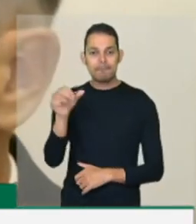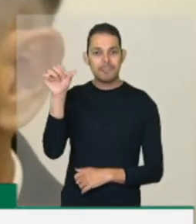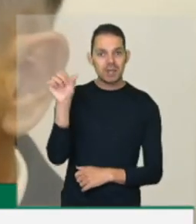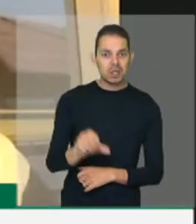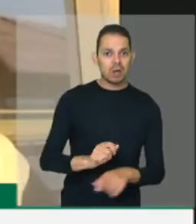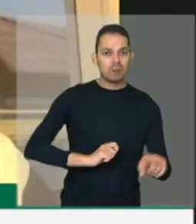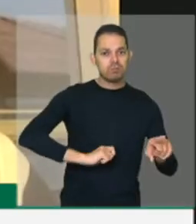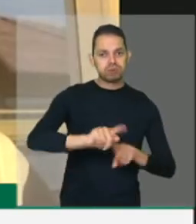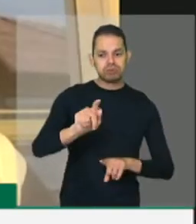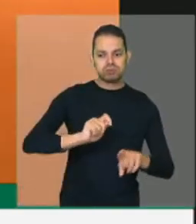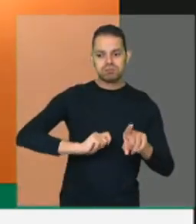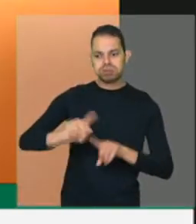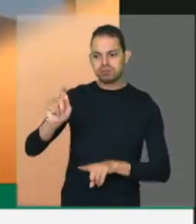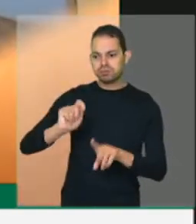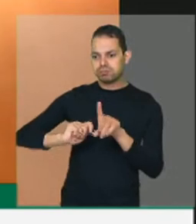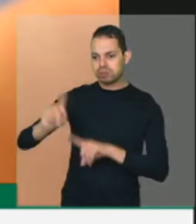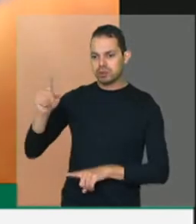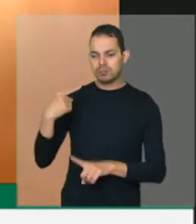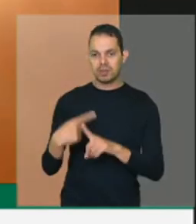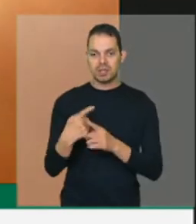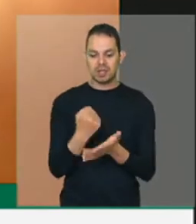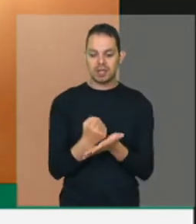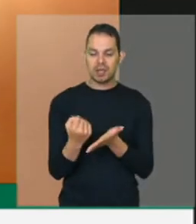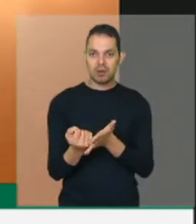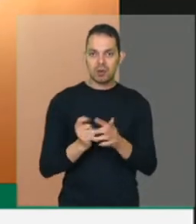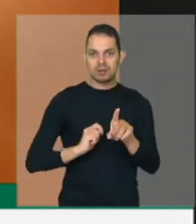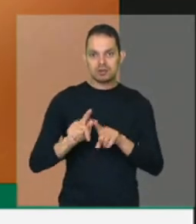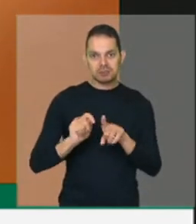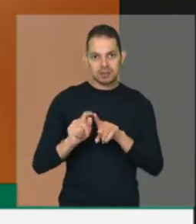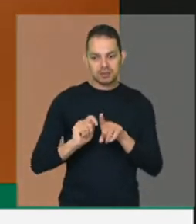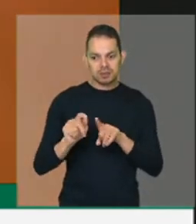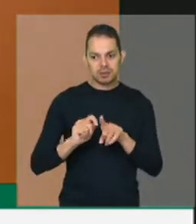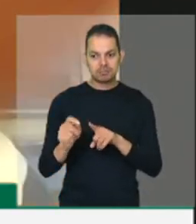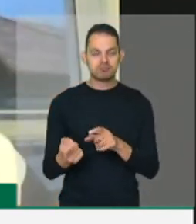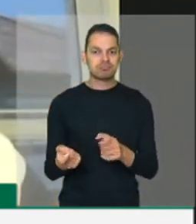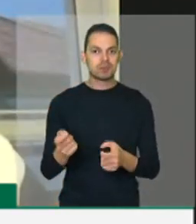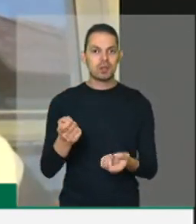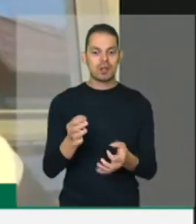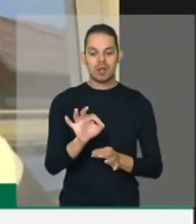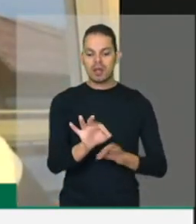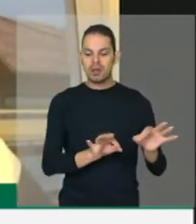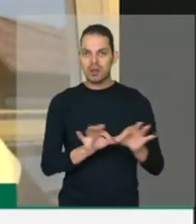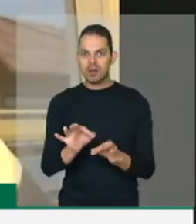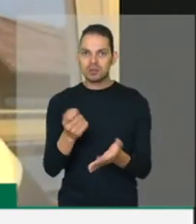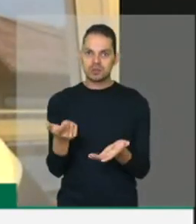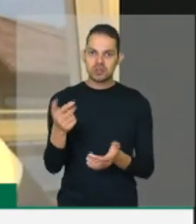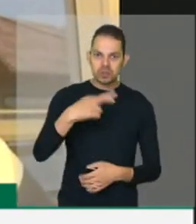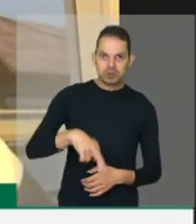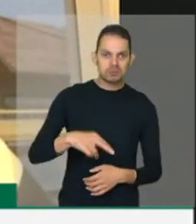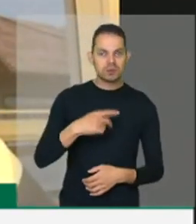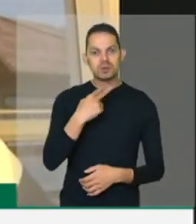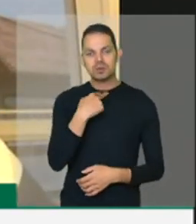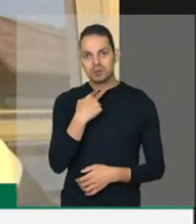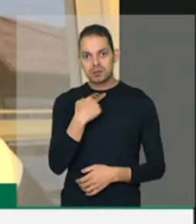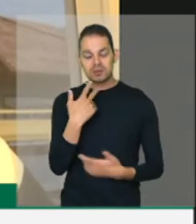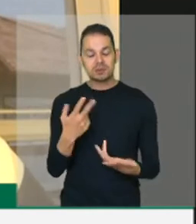FAZER O DESPEJO DAS PESSOAS PORQUE NÃO PODE RENOVAR OS ALUGUÉIS COM REAJUSTE. E AÍ NÓS VAMOS TER CONTRATOS MAIS CURTOS EU ENTENDO QUE A